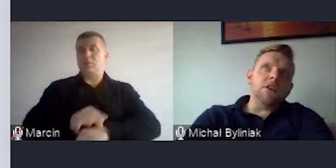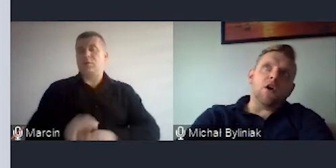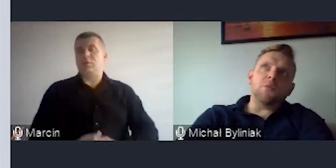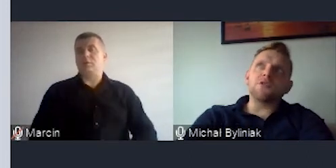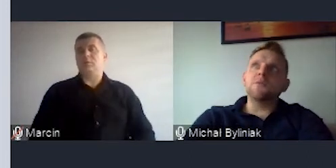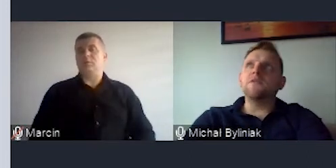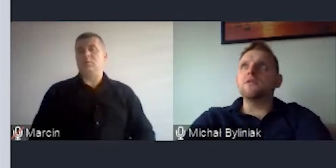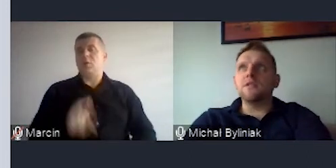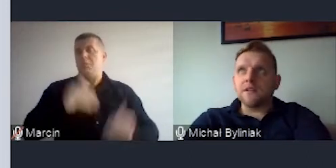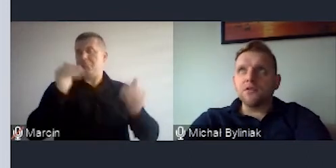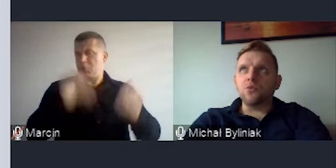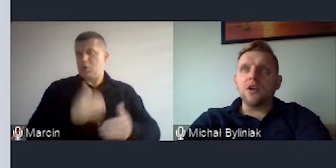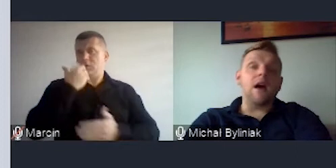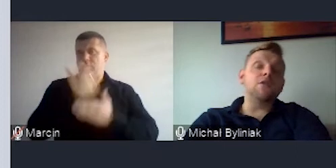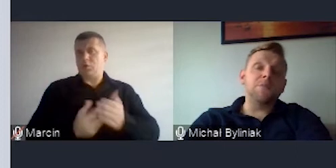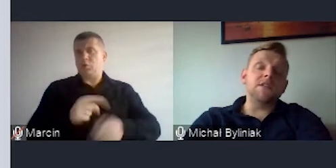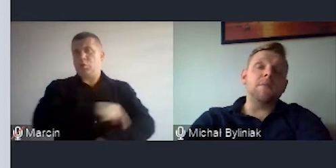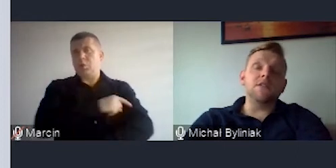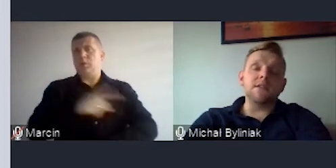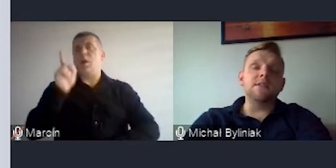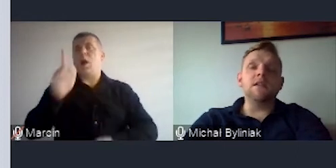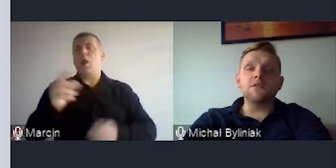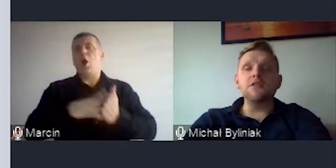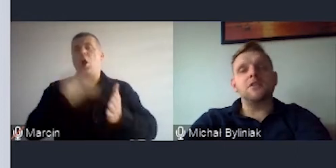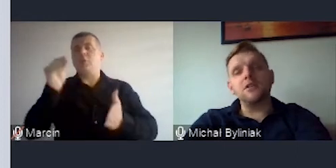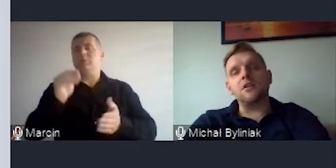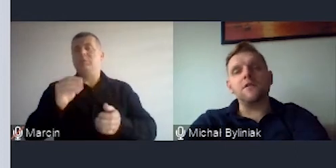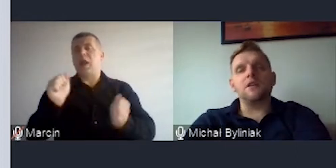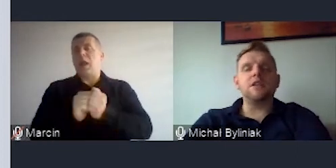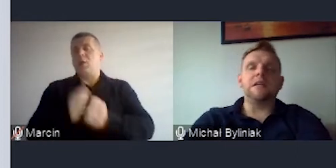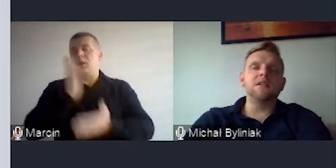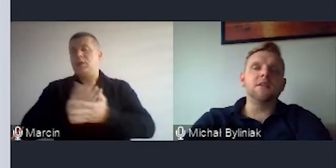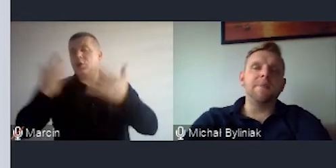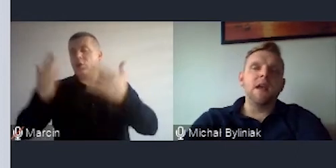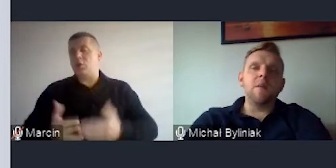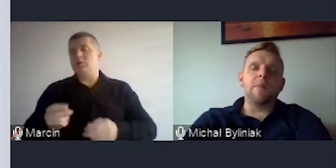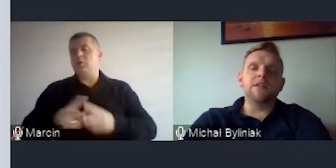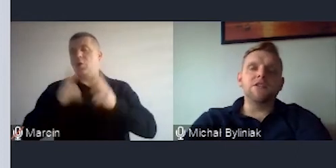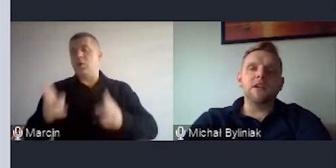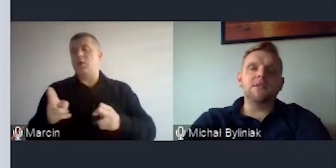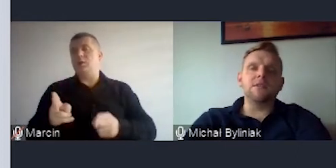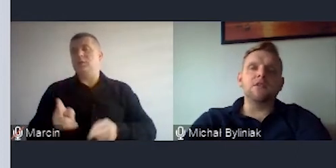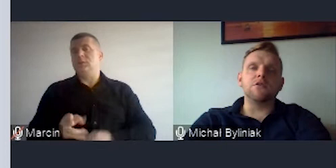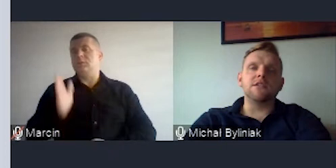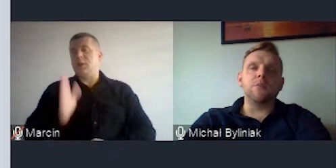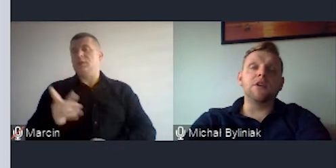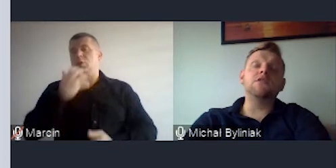Czyli on może być wykorzystywany dłużej, ale odpisy amortyzacyjne rozliczę tylko w okresie kiedy będzie z niego korzystał projekt,